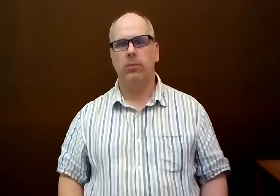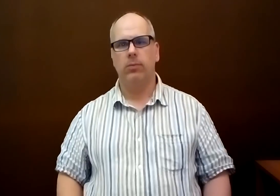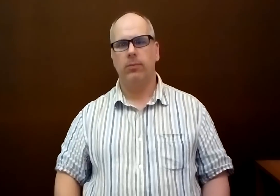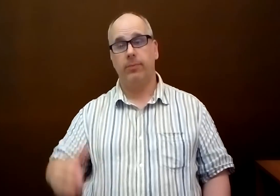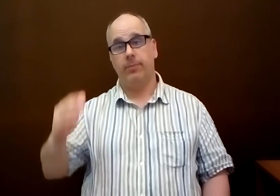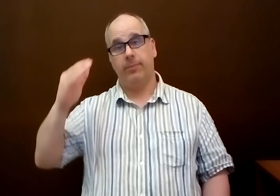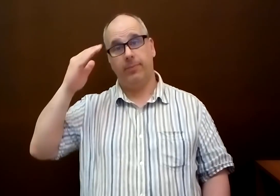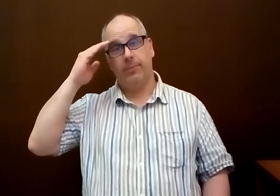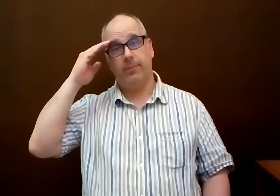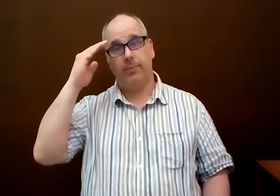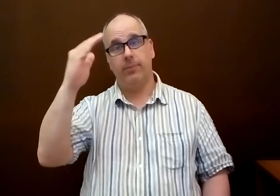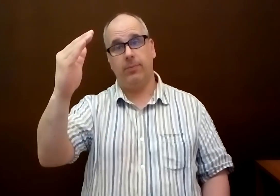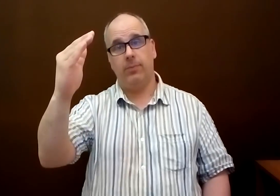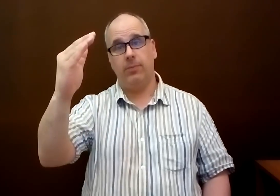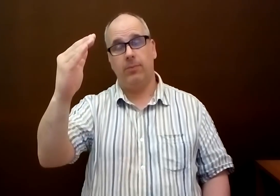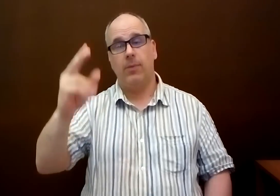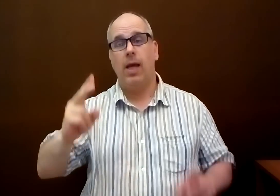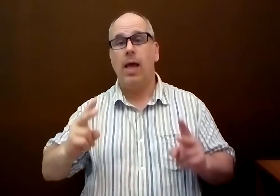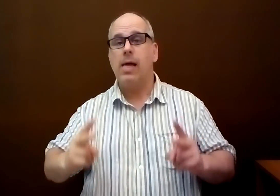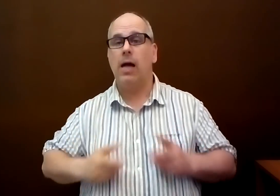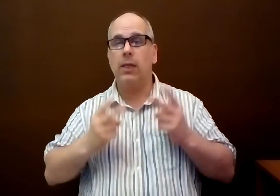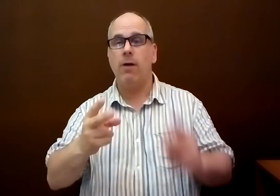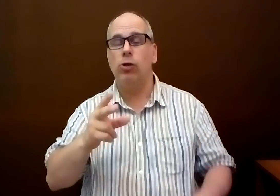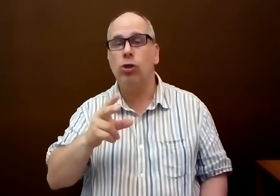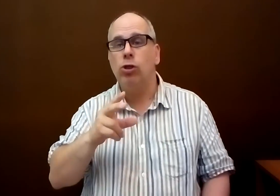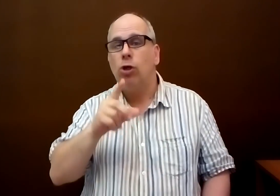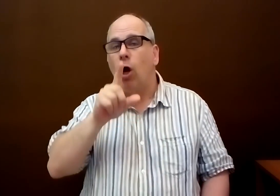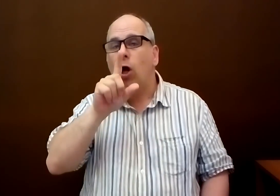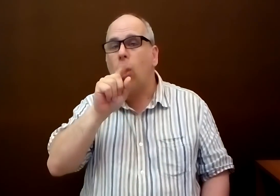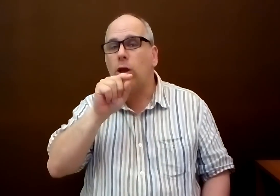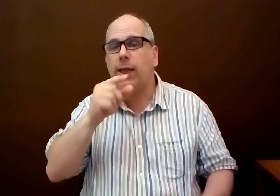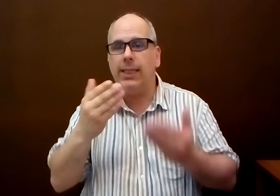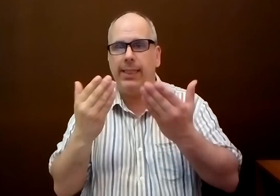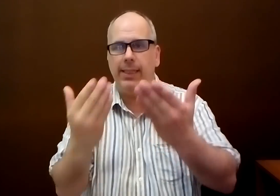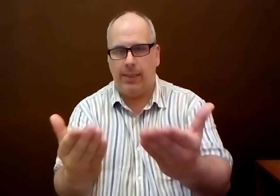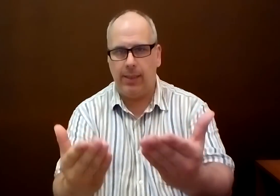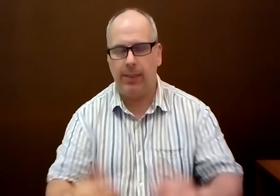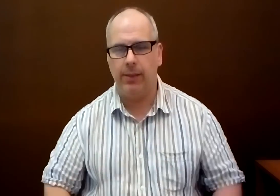Hello, Kedves Kati!